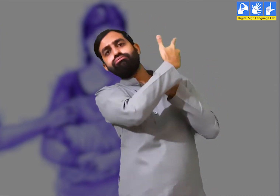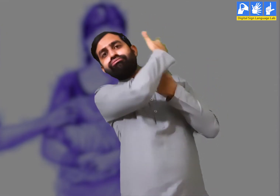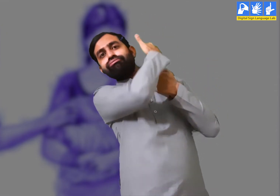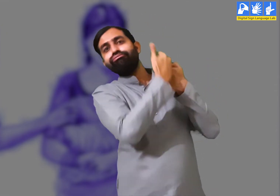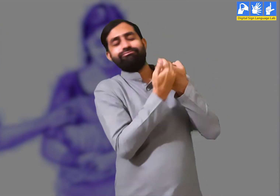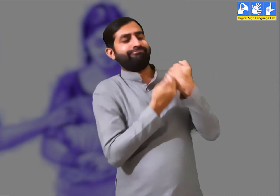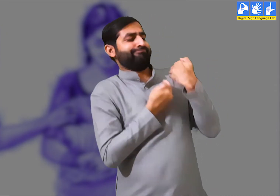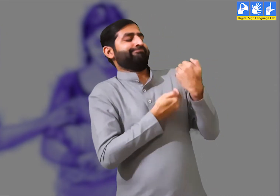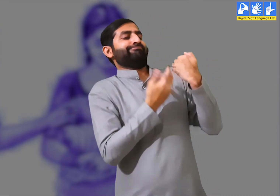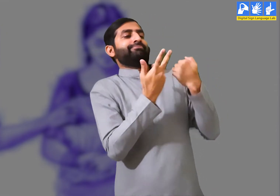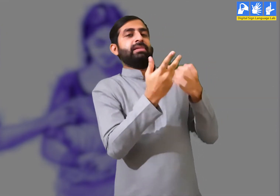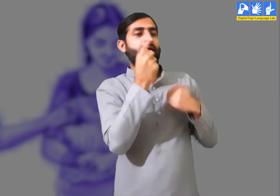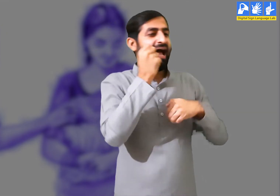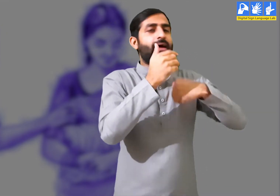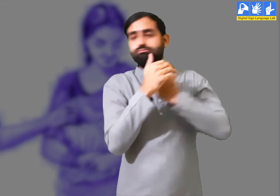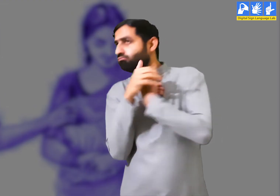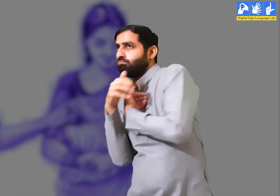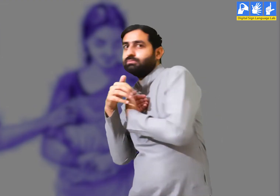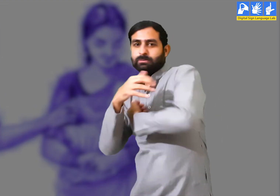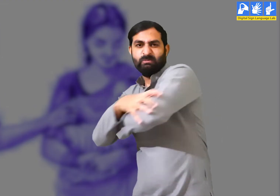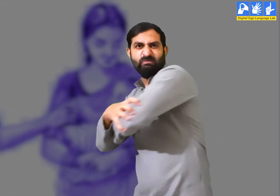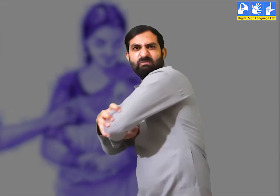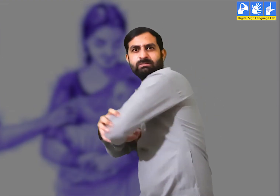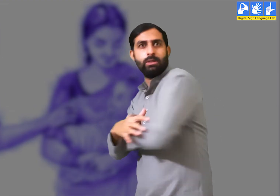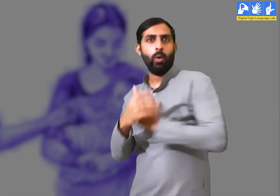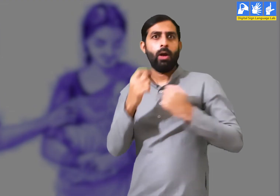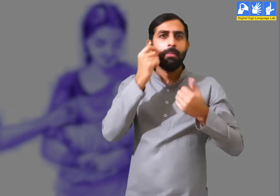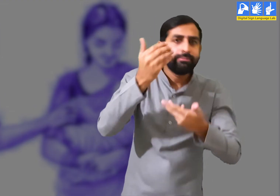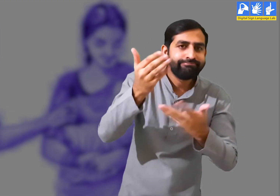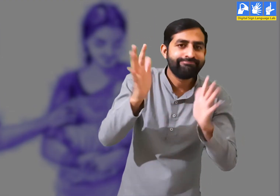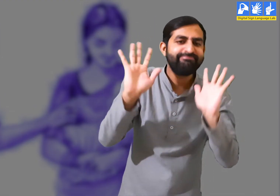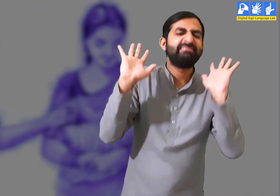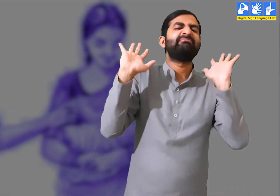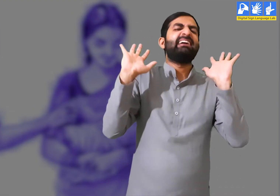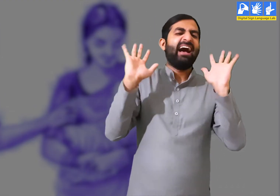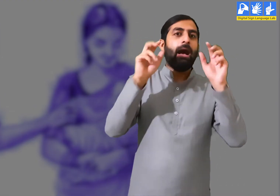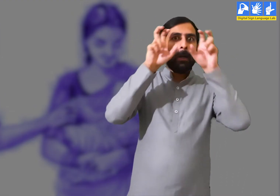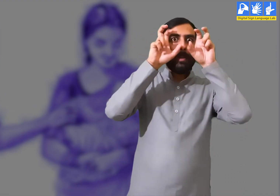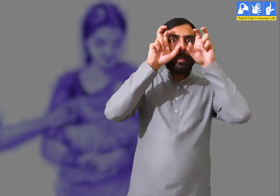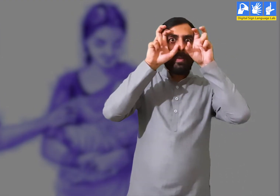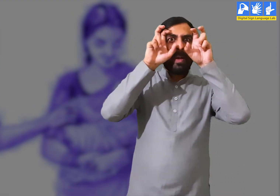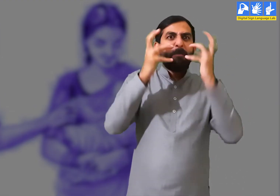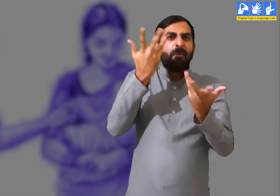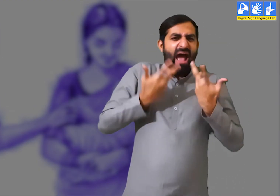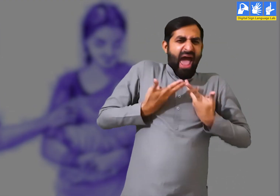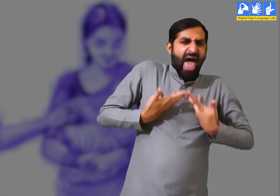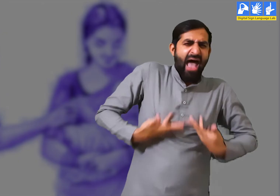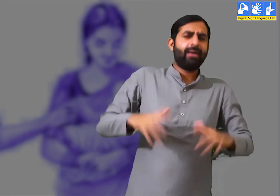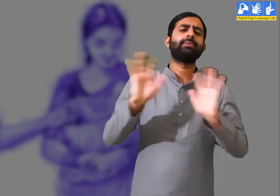बच्चे के इस तरह उन्हें न पहचानने पर कवि उससे कहते हैं की तुम अपनी आँखों पर ज़ोर मत डालो। मैं तुम्हें थकाना नहीं चाहता।